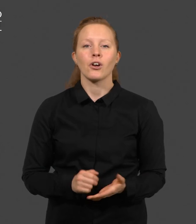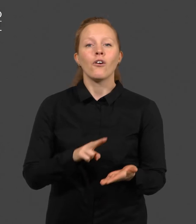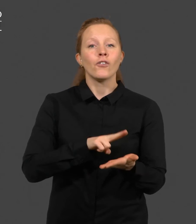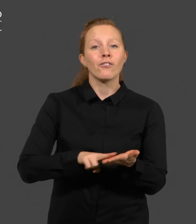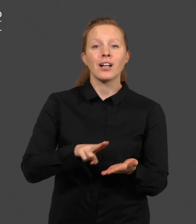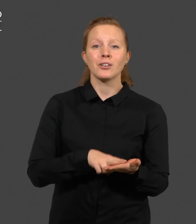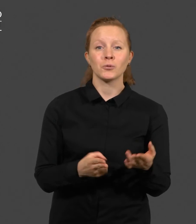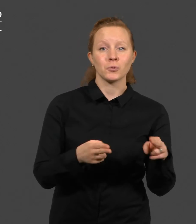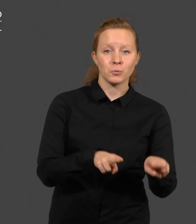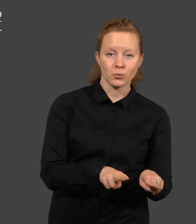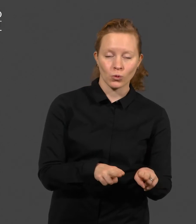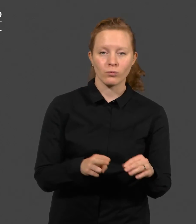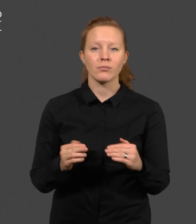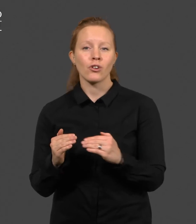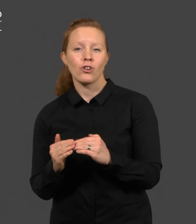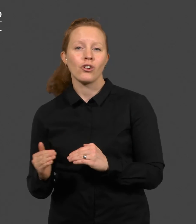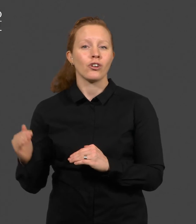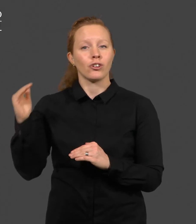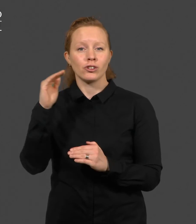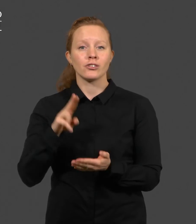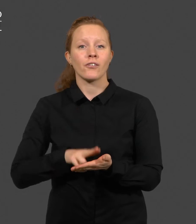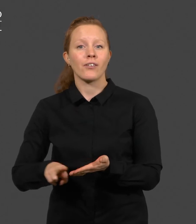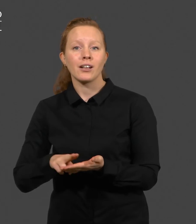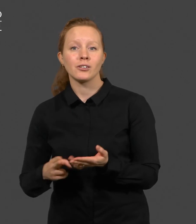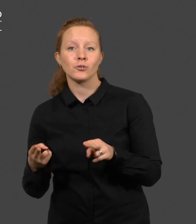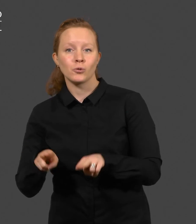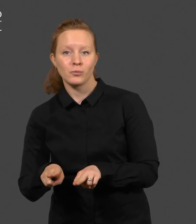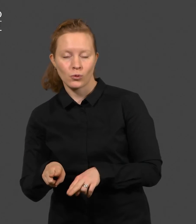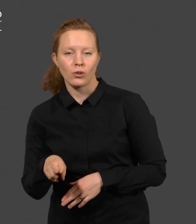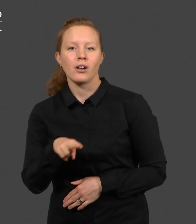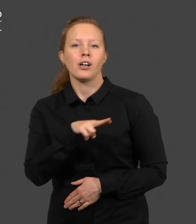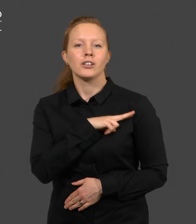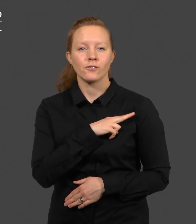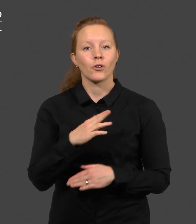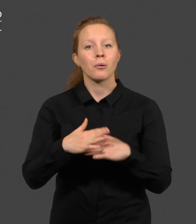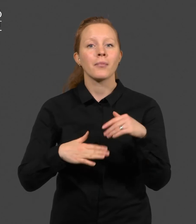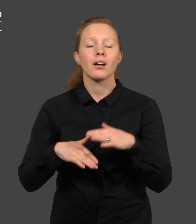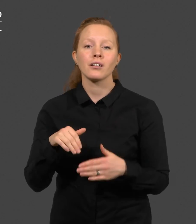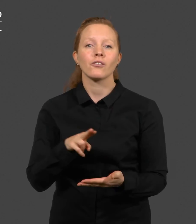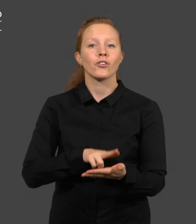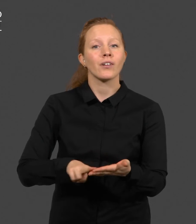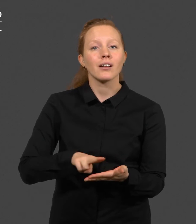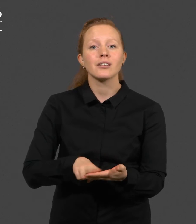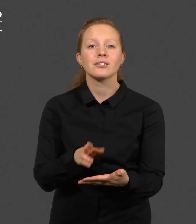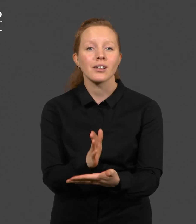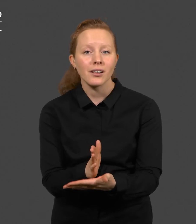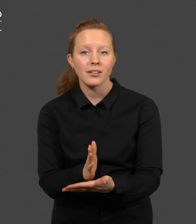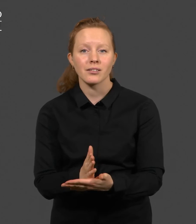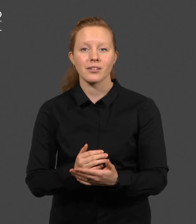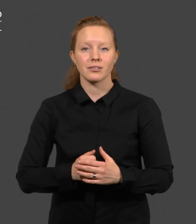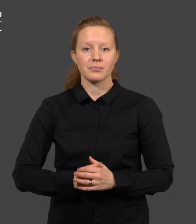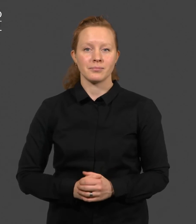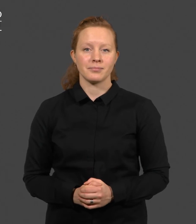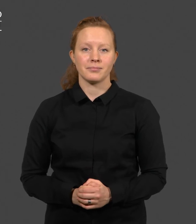Förvaltningsärenden behandlas av förvaltnings- domstolarna och högsta förvaltningsdomstolen.